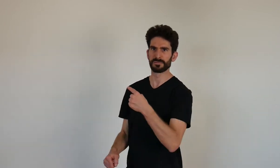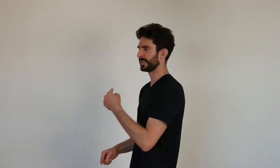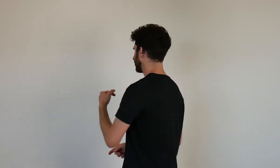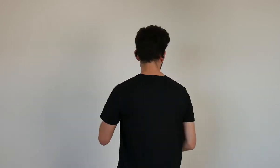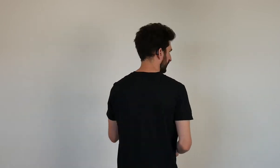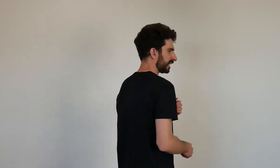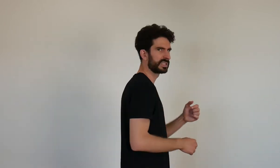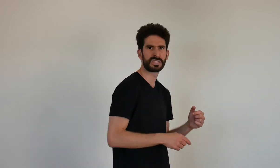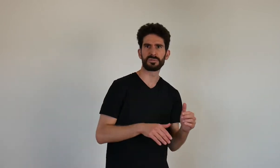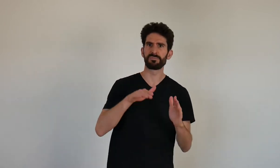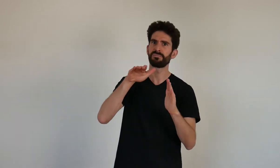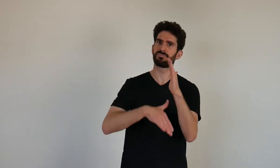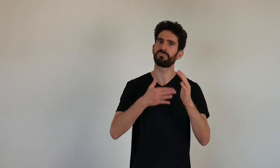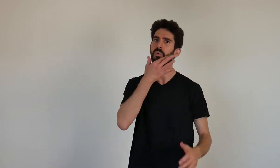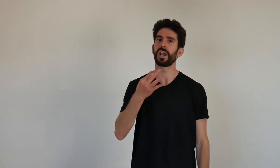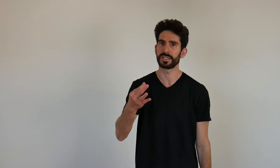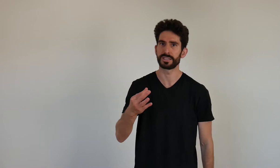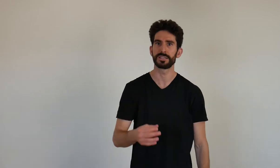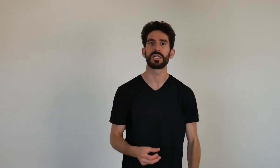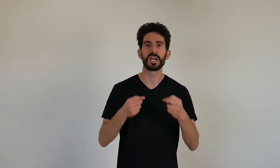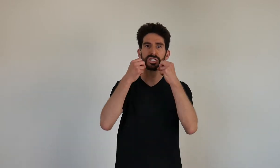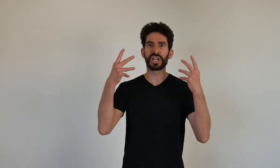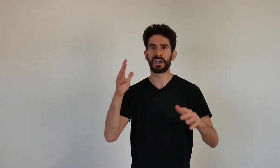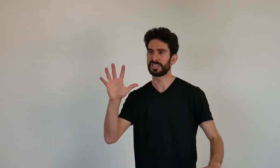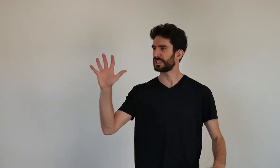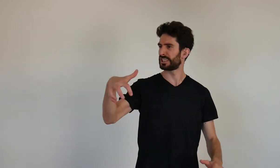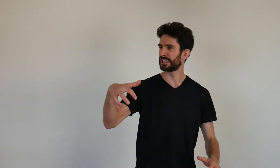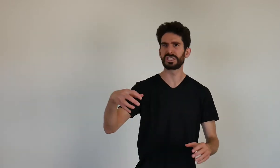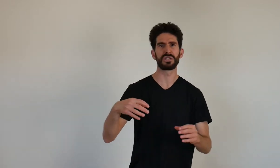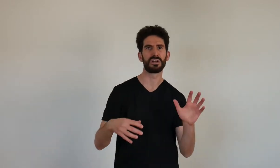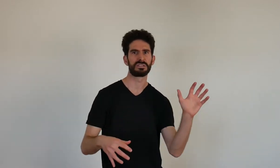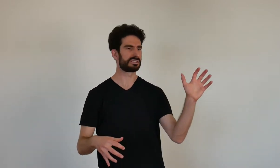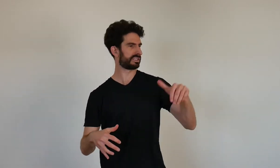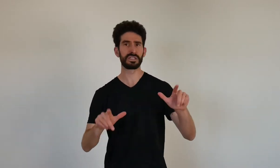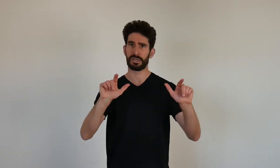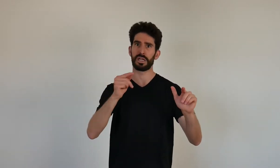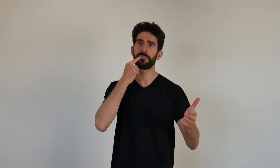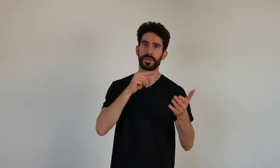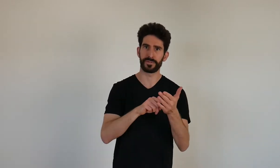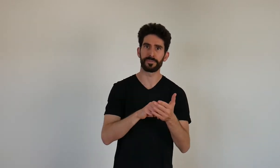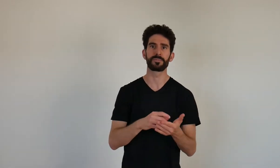alors que vers la droite je suis moins à l'aise. Le chat a une préférence de patte.